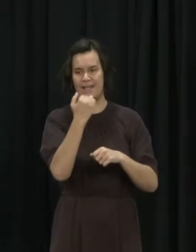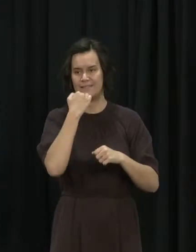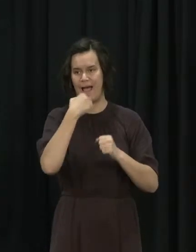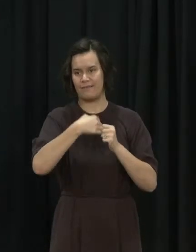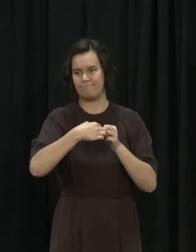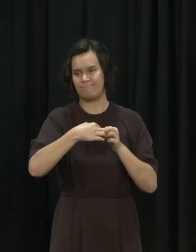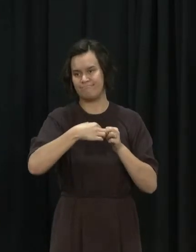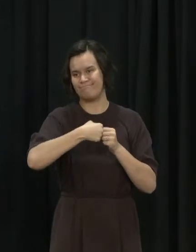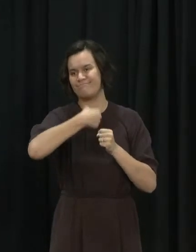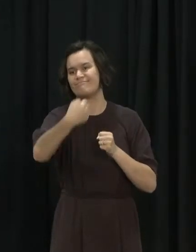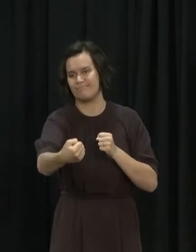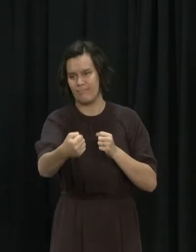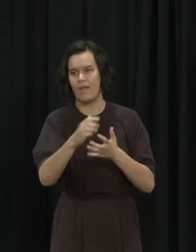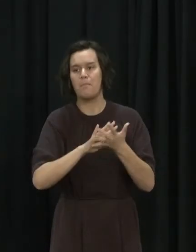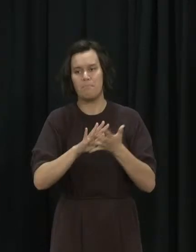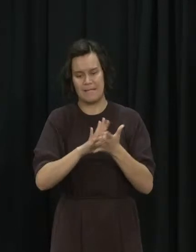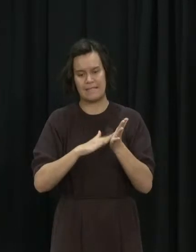a ka tumanako ahau ki tera